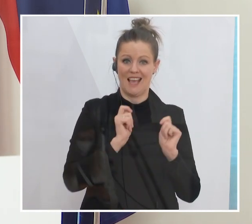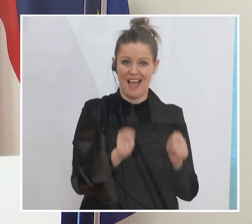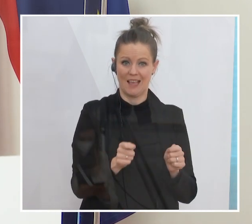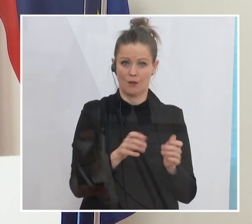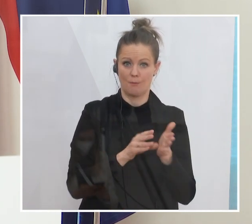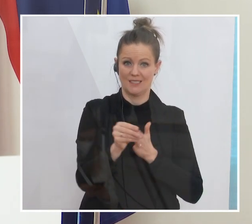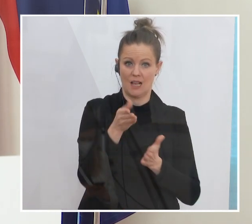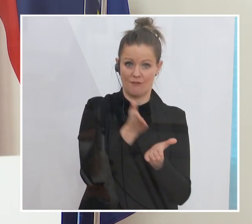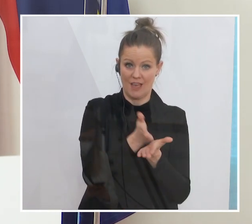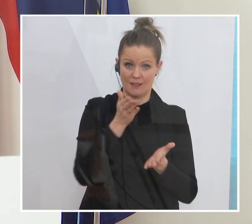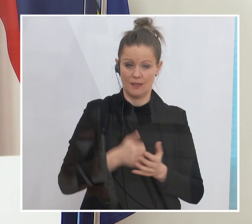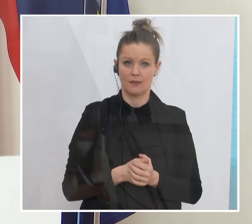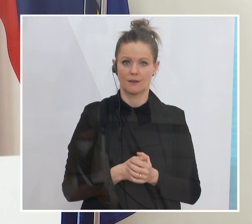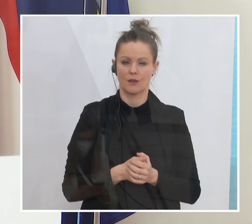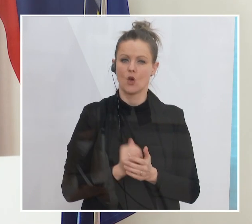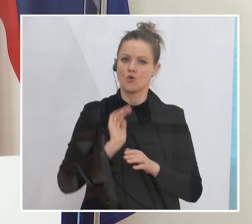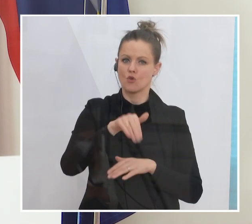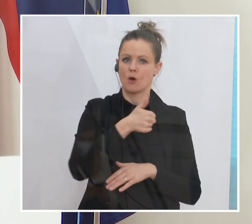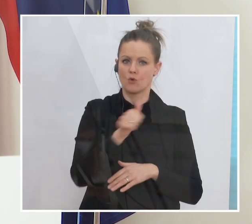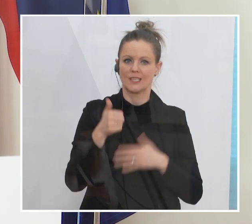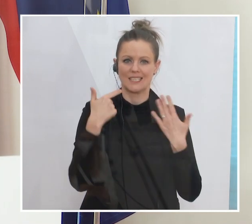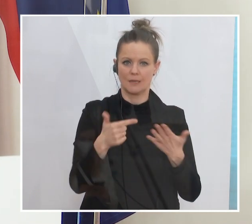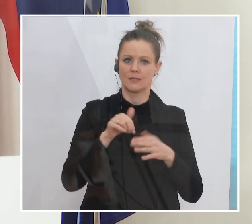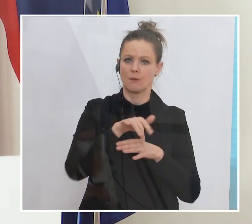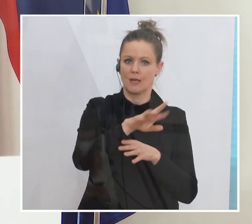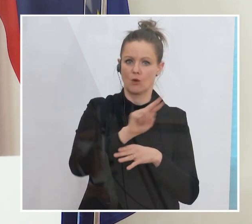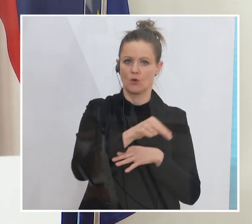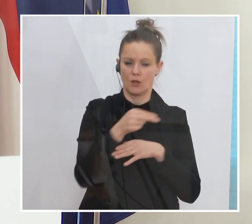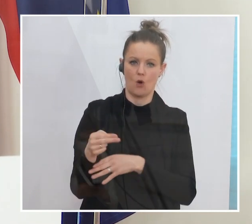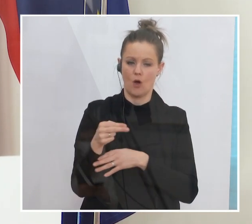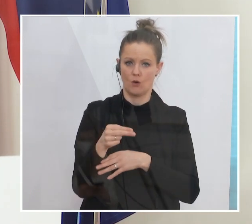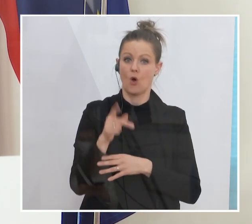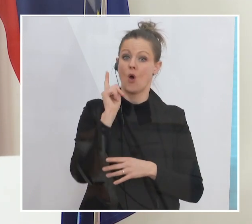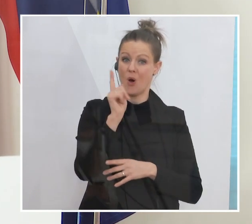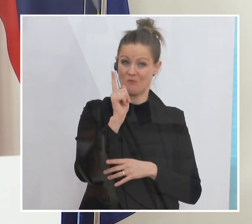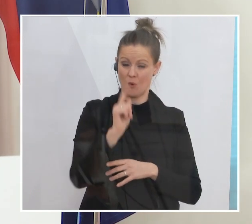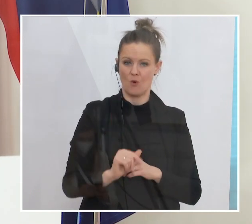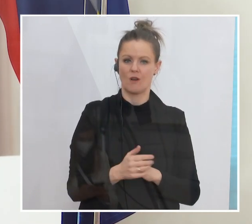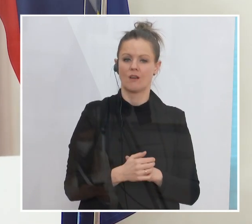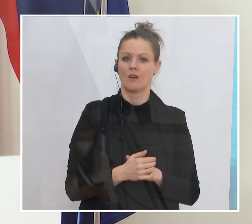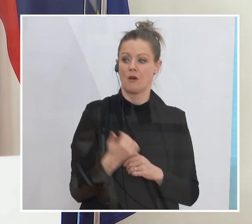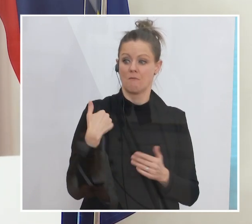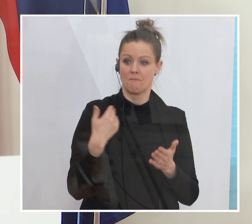worden mit über 170 Millionen €, und das, obwohl dieser erst seit rund drei Wochen beantragbar